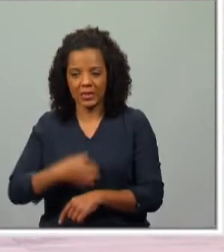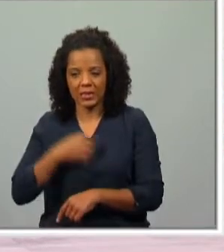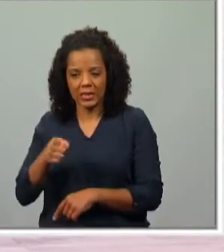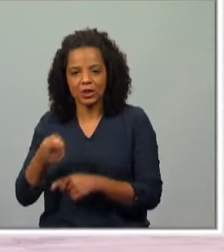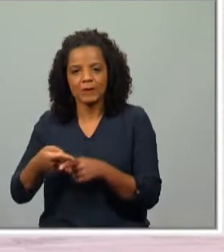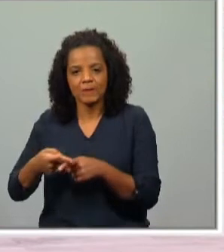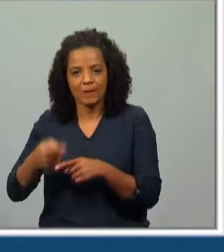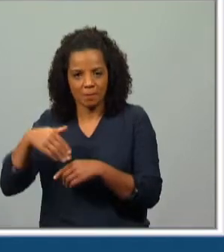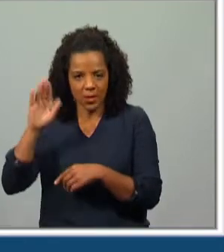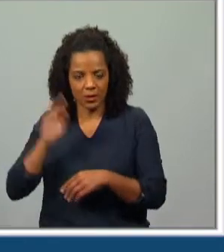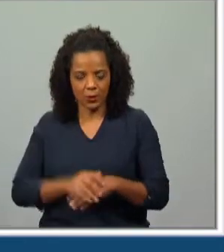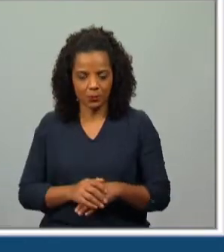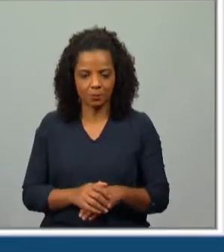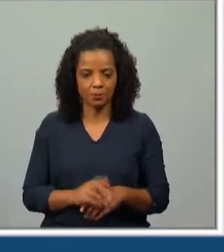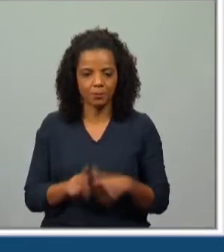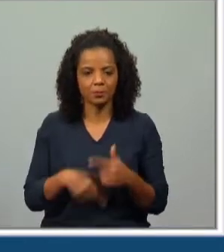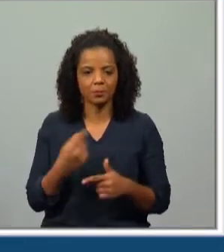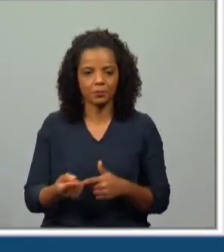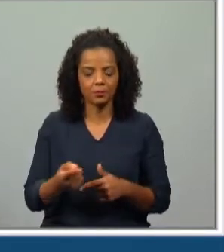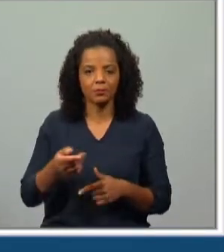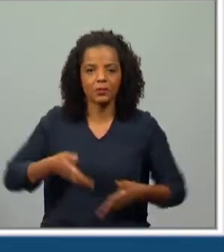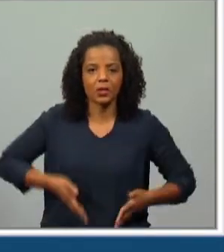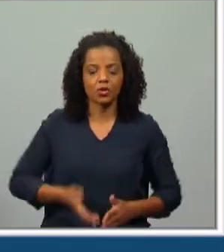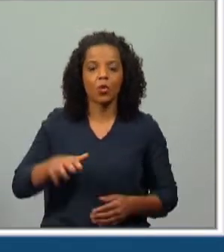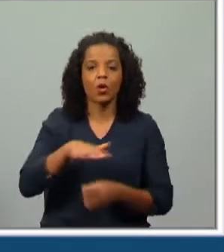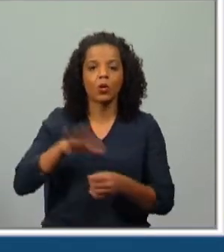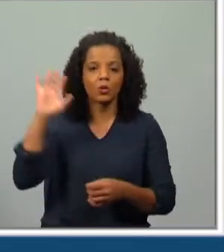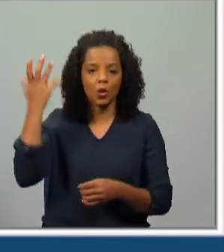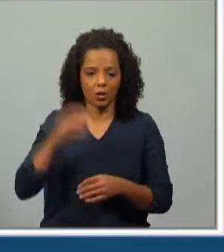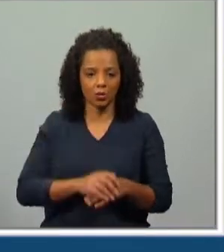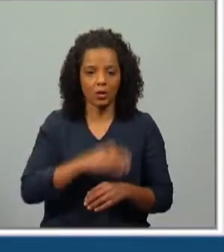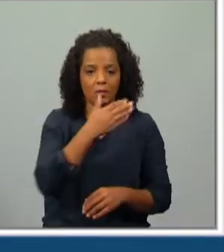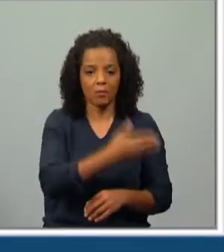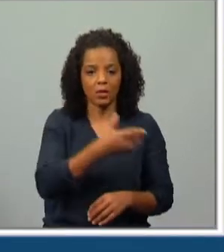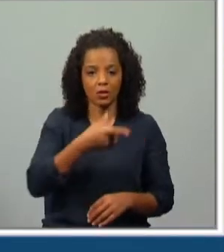interessantes depois onde e quando nasceu temos ali nasceu em 1949 Mas 以後在何時何地有趣出生於 1949 年 但是